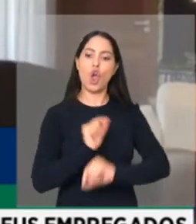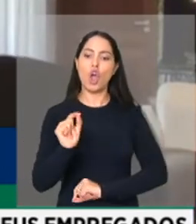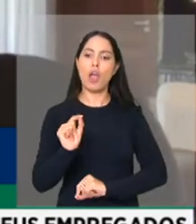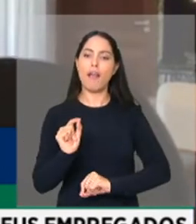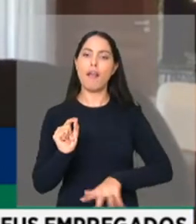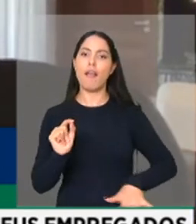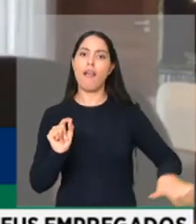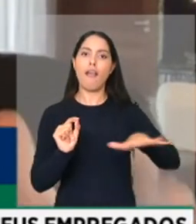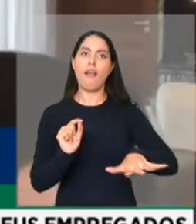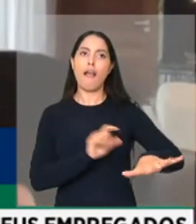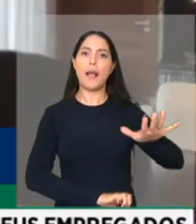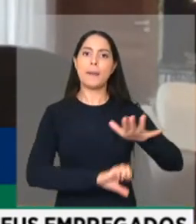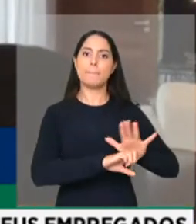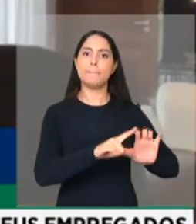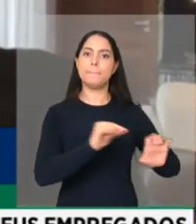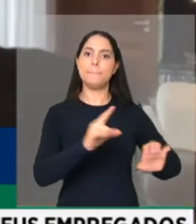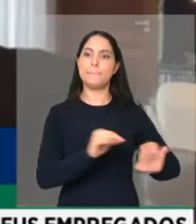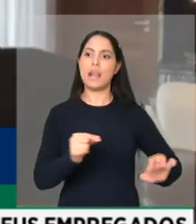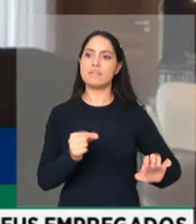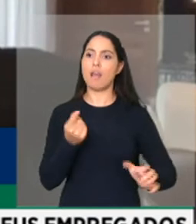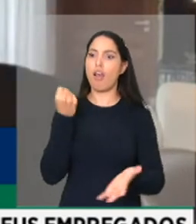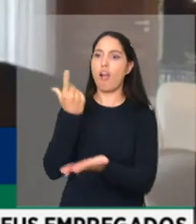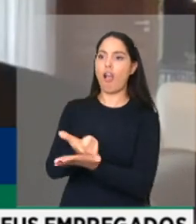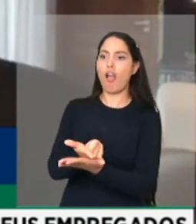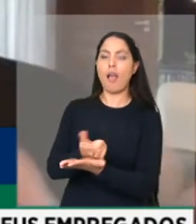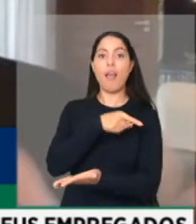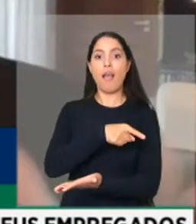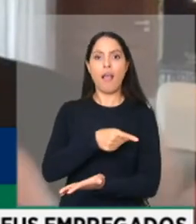MUITO MAIS IMPORTANTE, MUITO MAIS VANTAJOSO VENDER PARA A INICIATIVA PRIVADA DO QUE VENDER PARA O GOVERNO